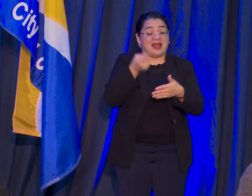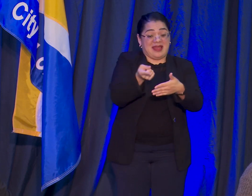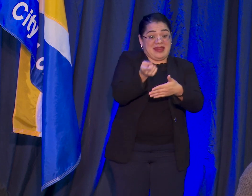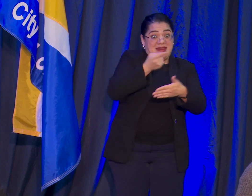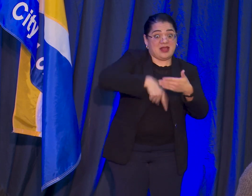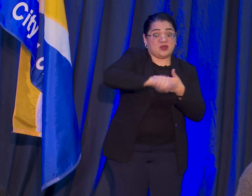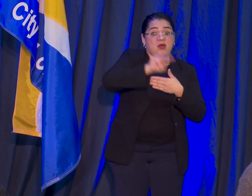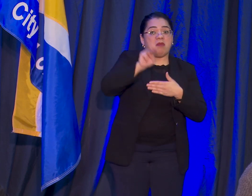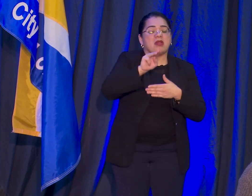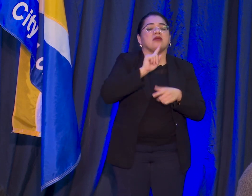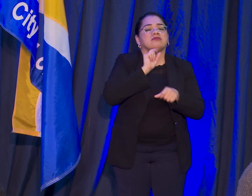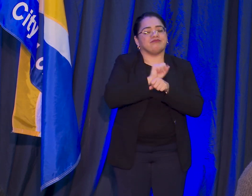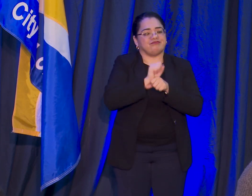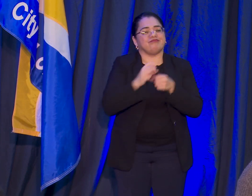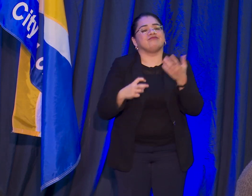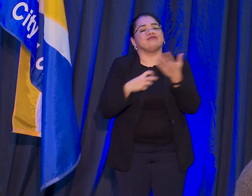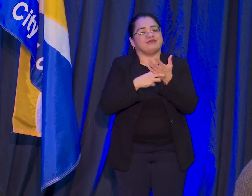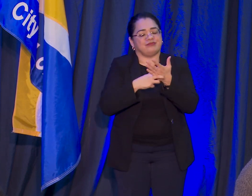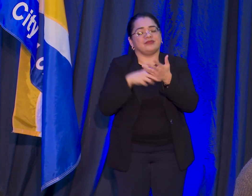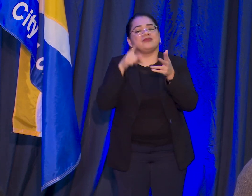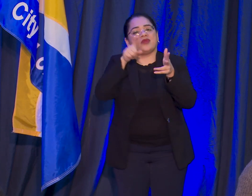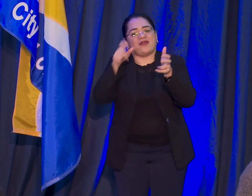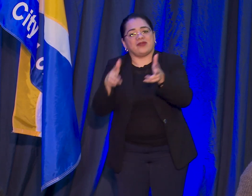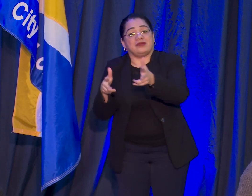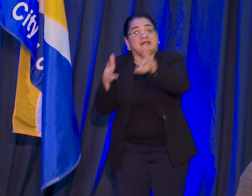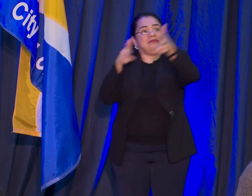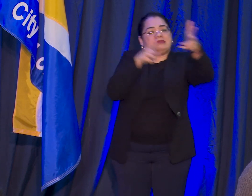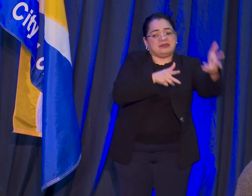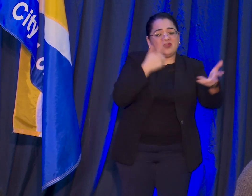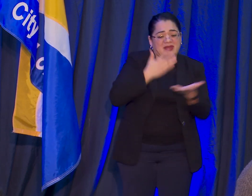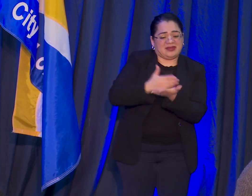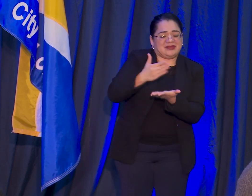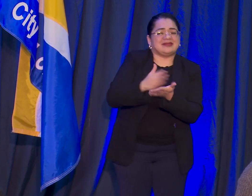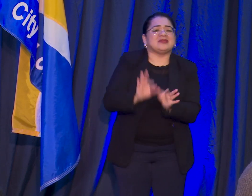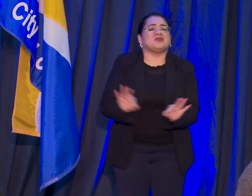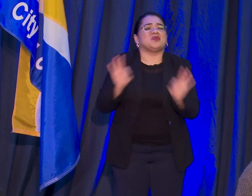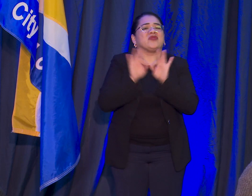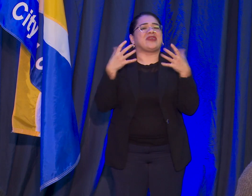en los lugares donde vas Oliveira Dora también tienen que asegurarse de que nos